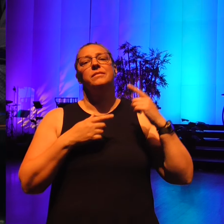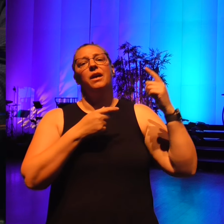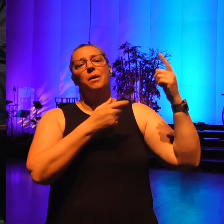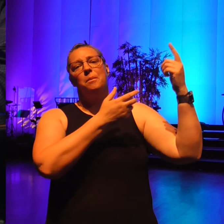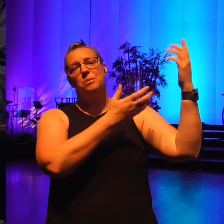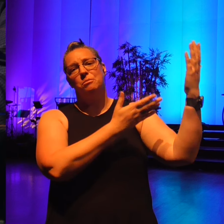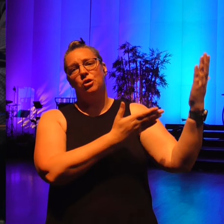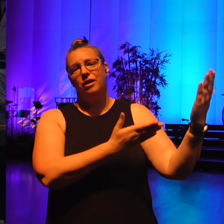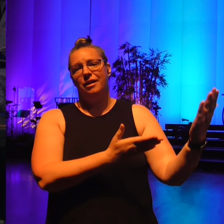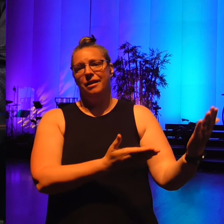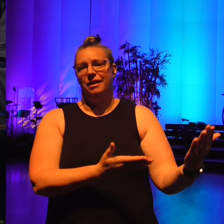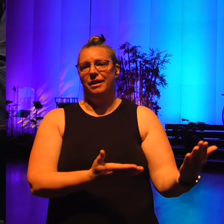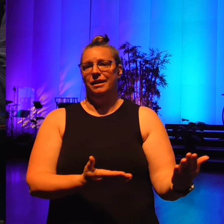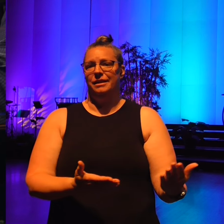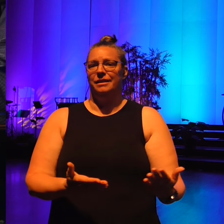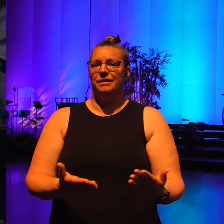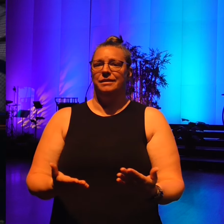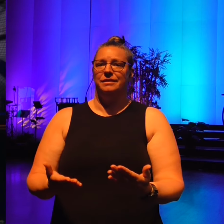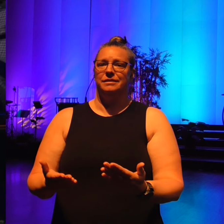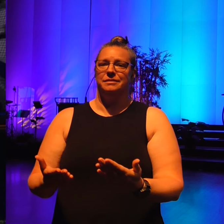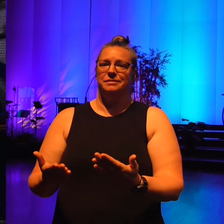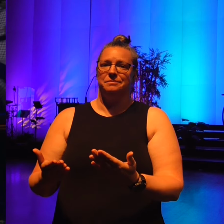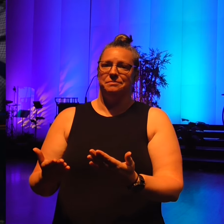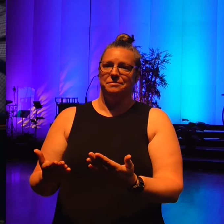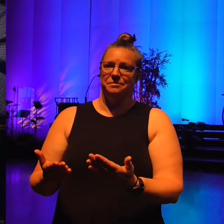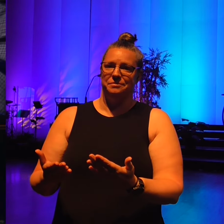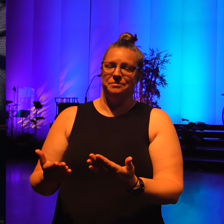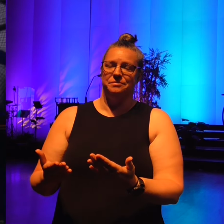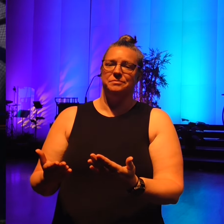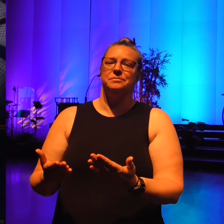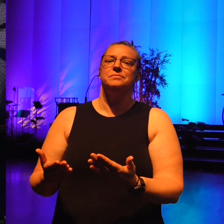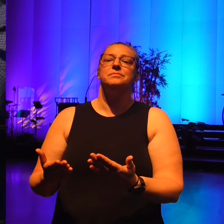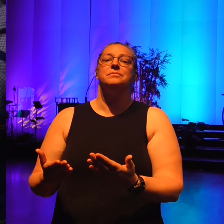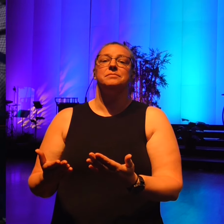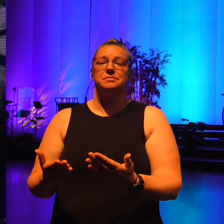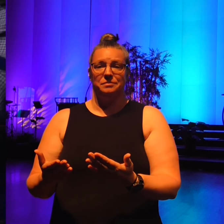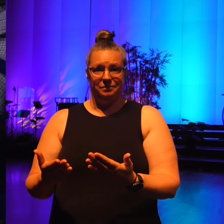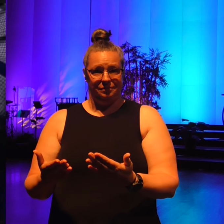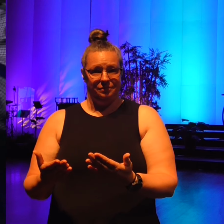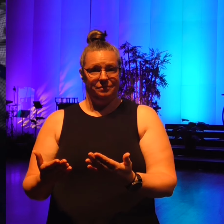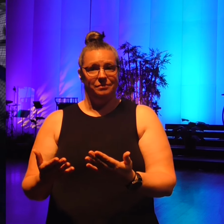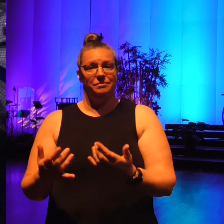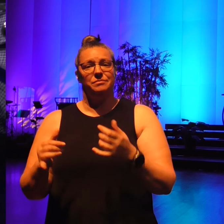Sueñas Eres como un